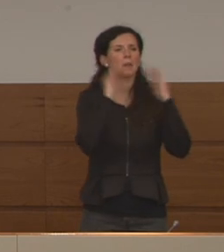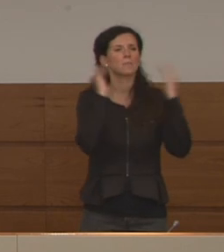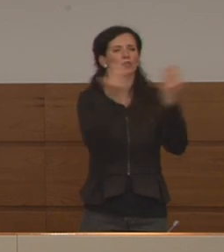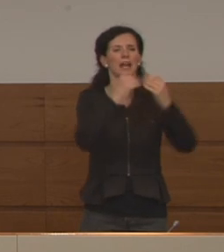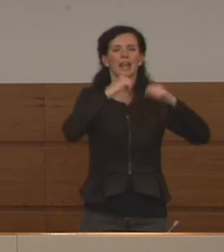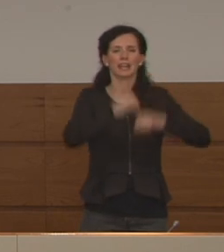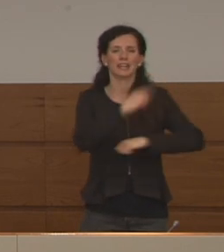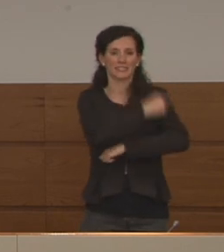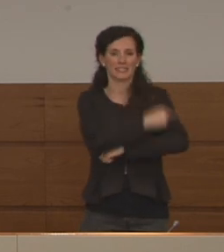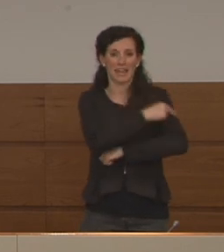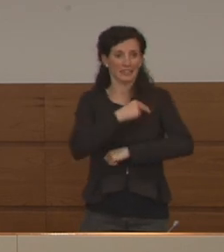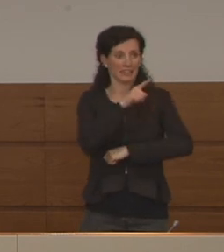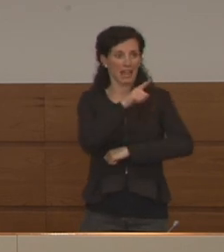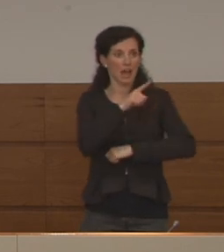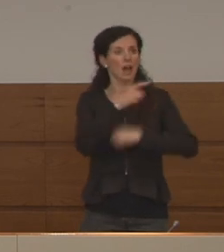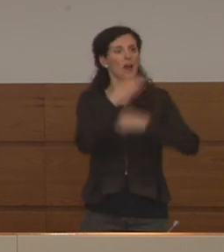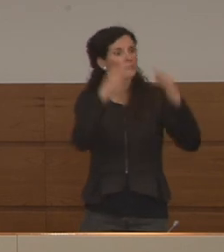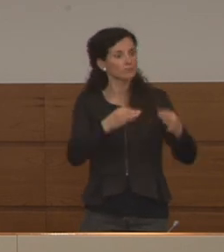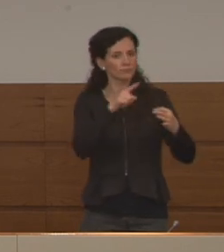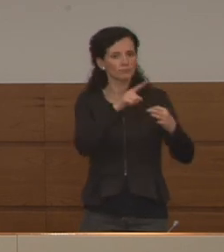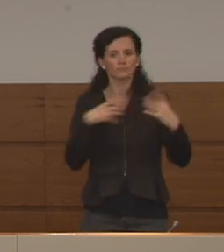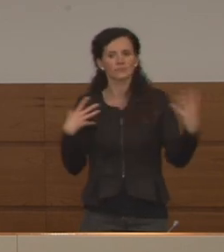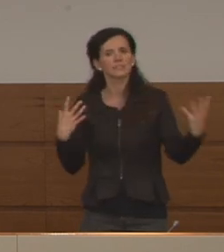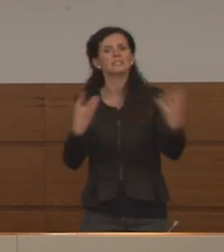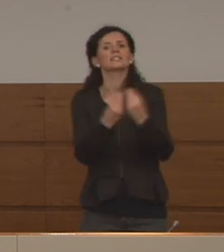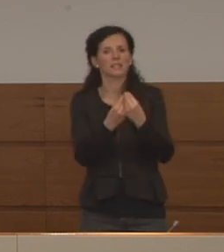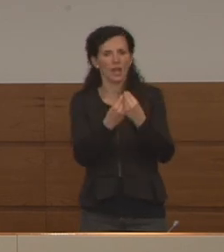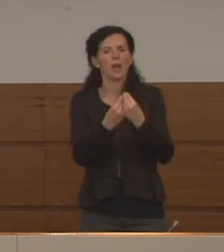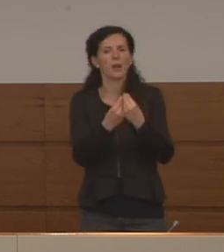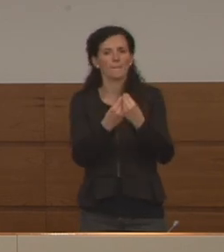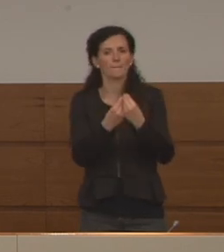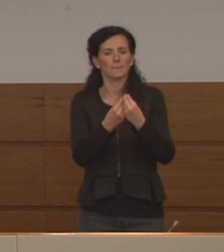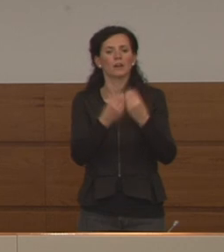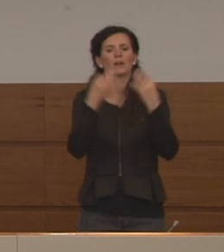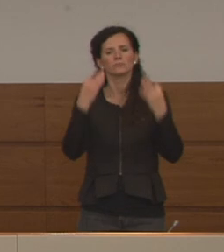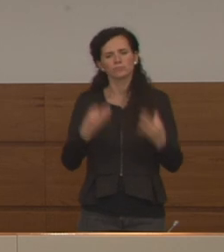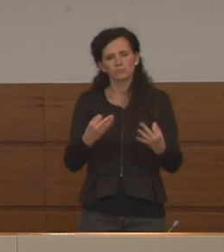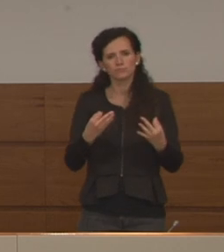l'Executive Board della stessa Agenzia, un'emanazione dell'Assemblea Mondiale